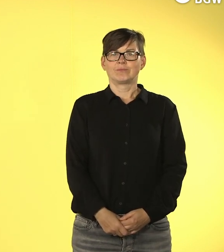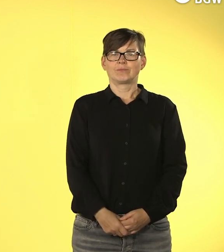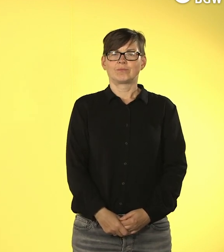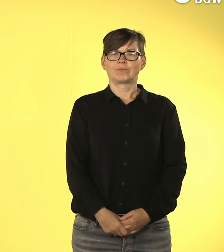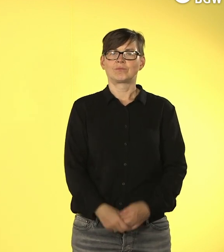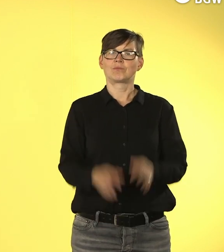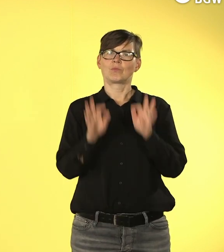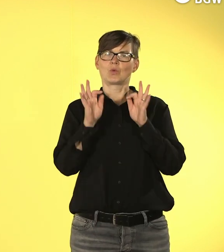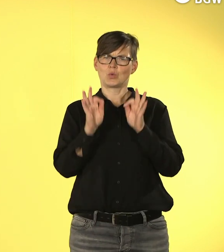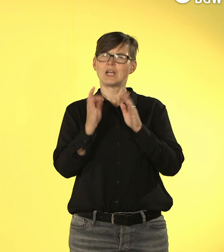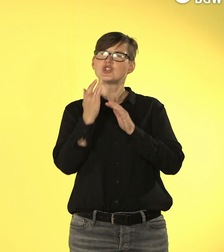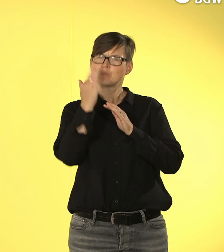Wir werden noch näher darauf eingehen.